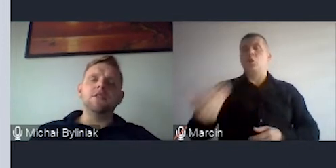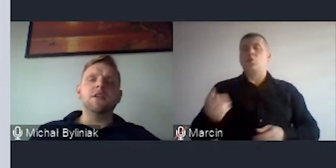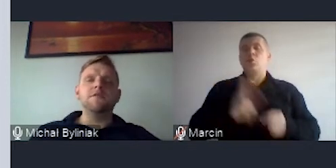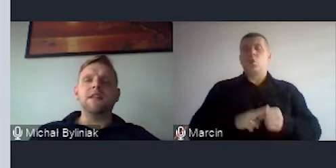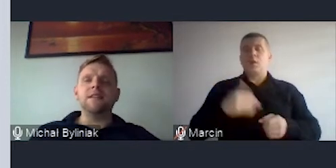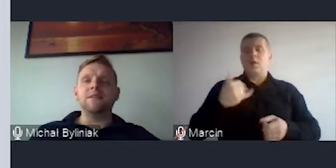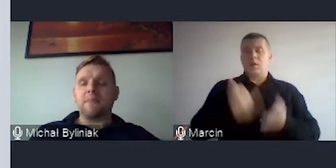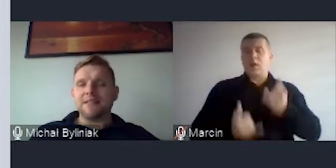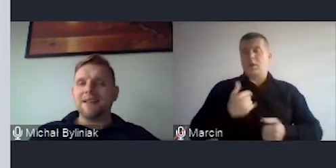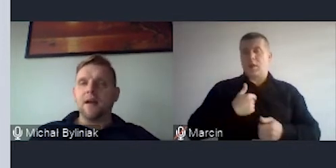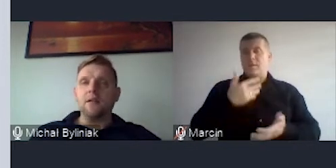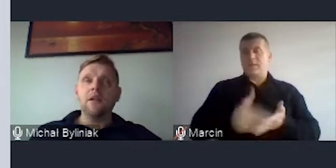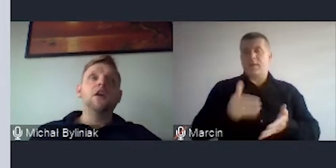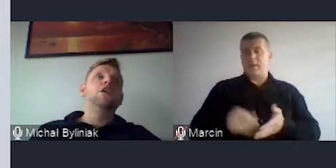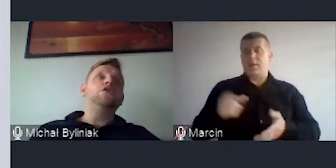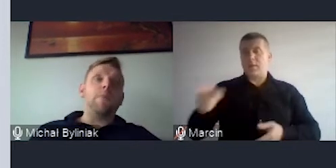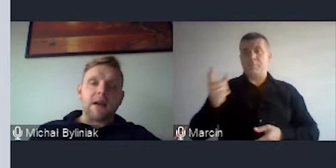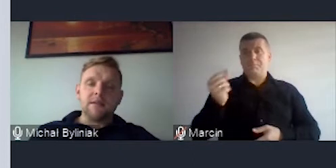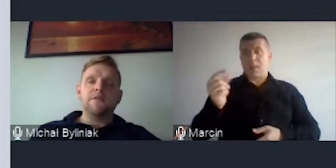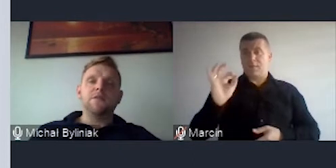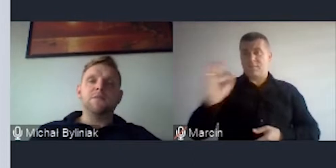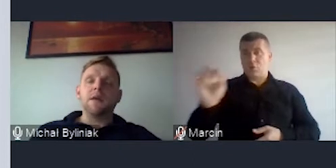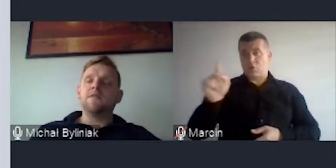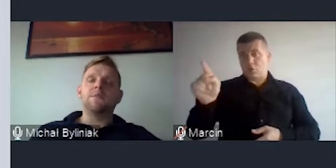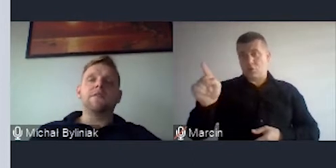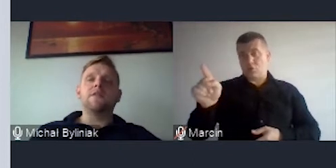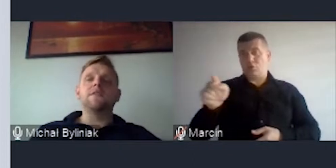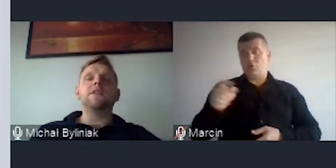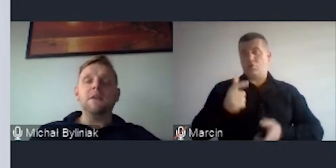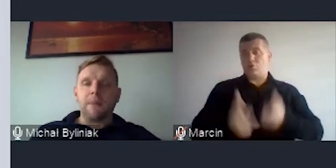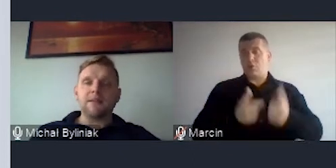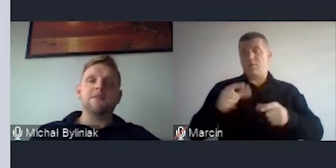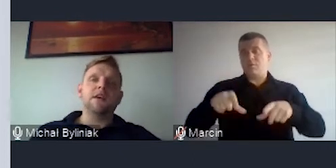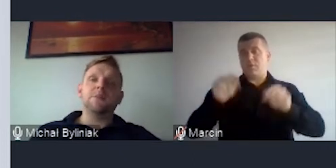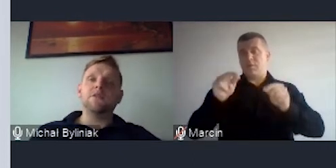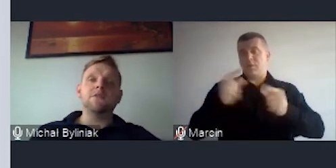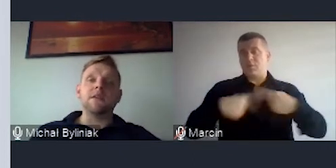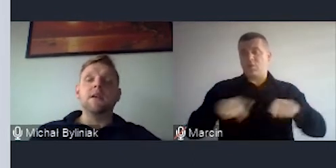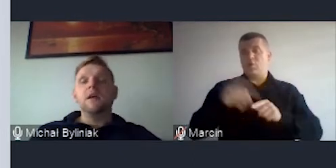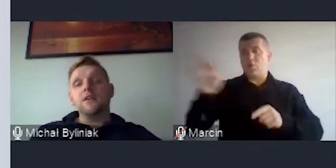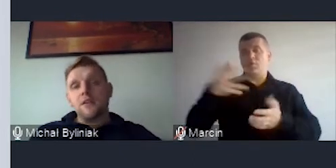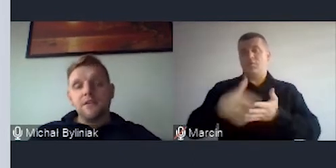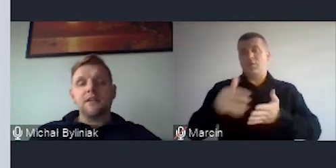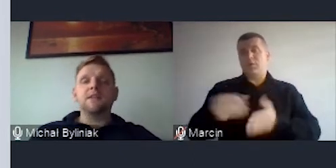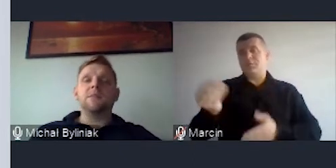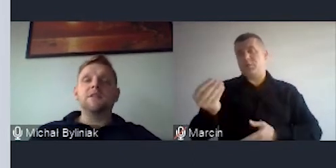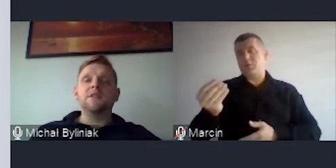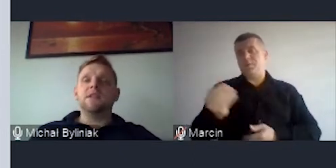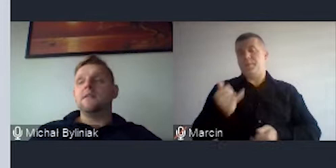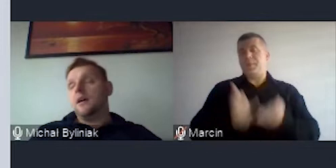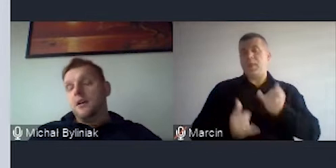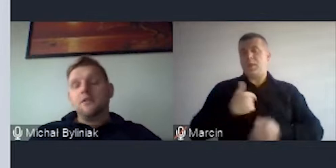czyli jeżeli wydatek jest partnera, to partner wybiera wykonawcę i partner wydaje pieniądze. Jeśli wydatek jest beneficjenta,